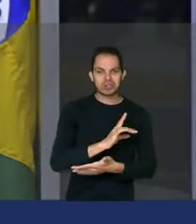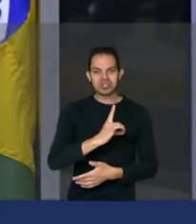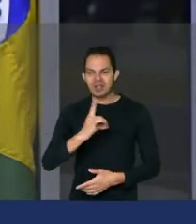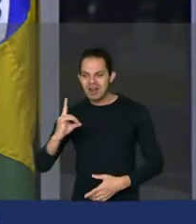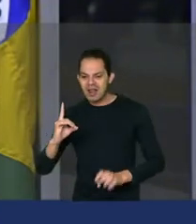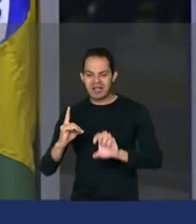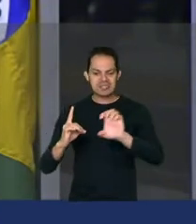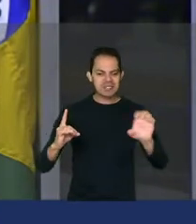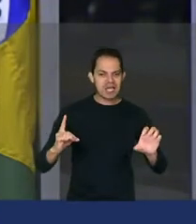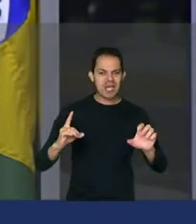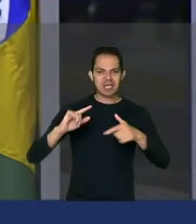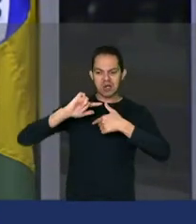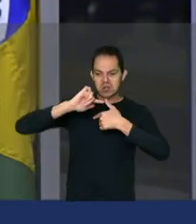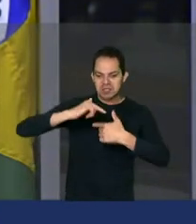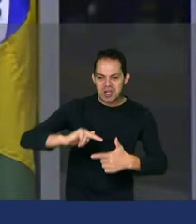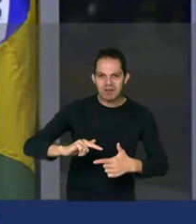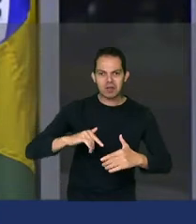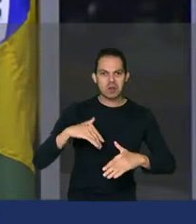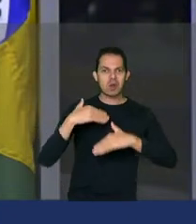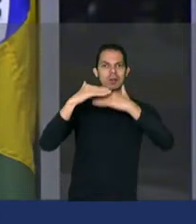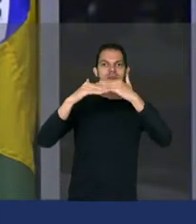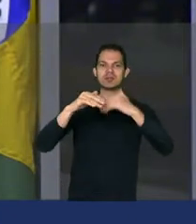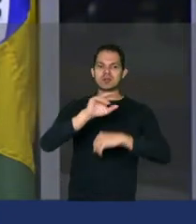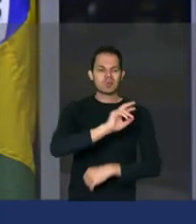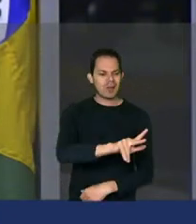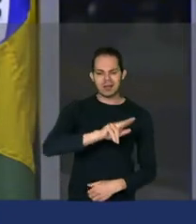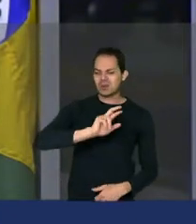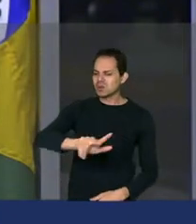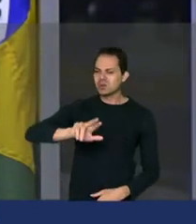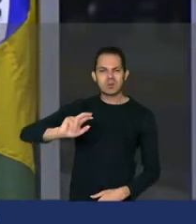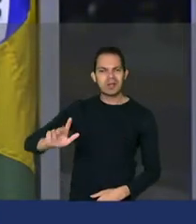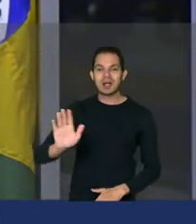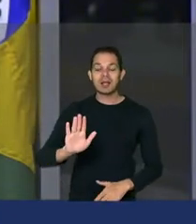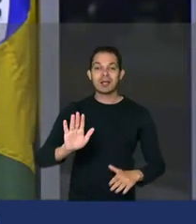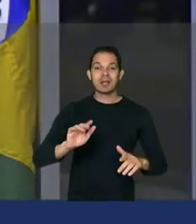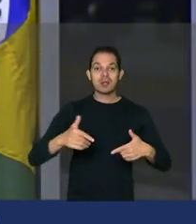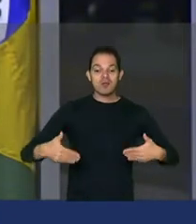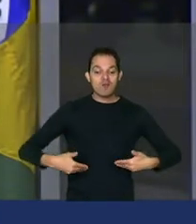IDEOLOGIA. O COMBATE É FOME NÃO É DE ESQUERDA, NÃO É DE DIREITA, O COMBATE É FOME